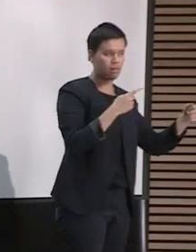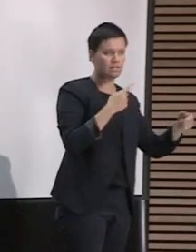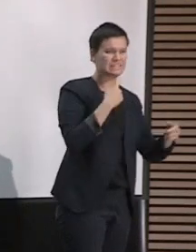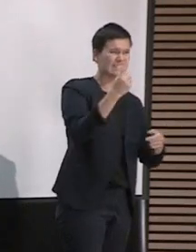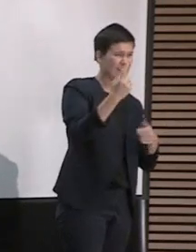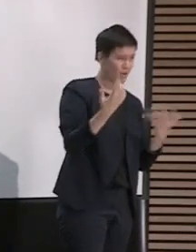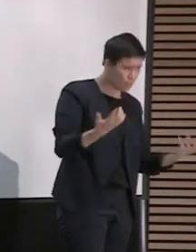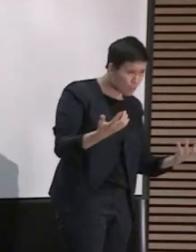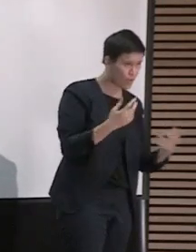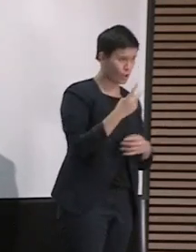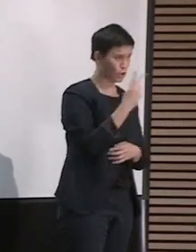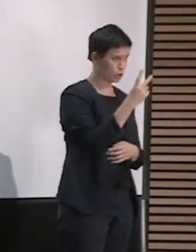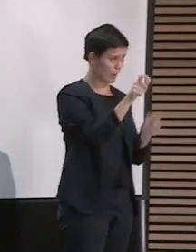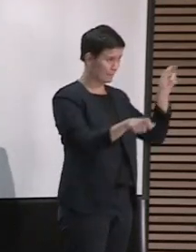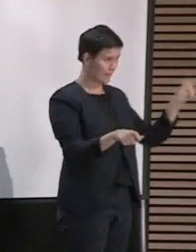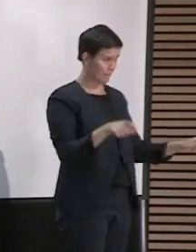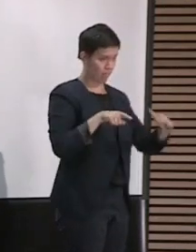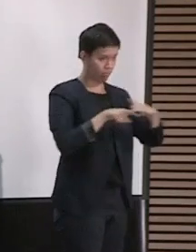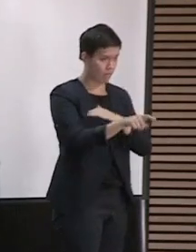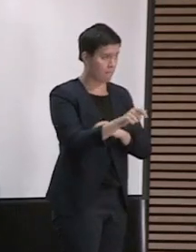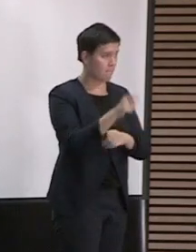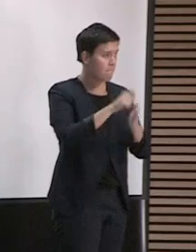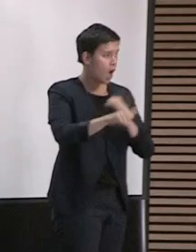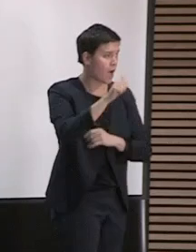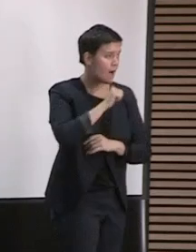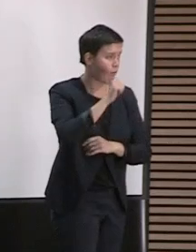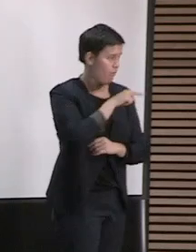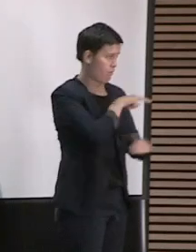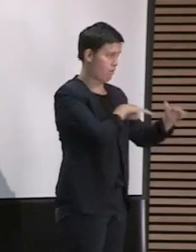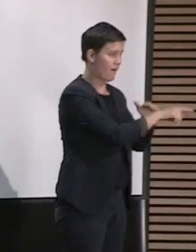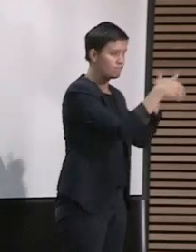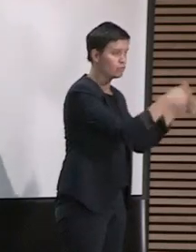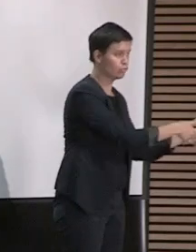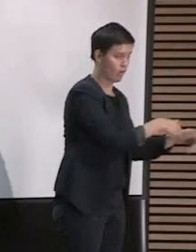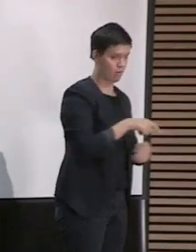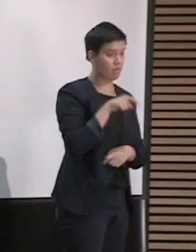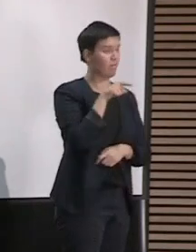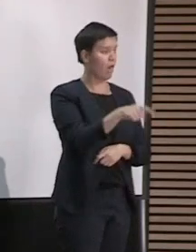Ahakoa kaore a maatau e rongohia te mate urutai hei hono atu ki te tautau ira. Te tini o te iwi e